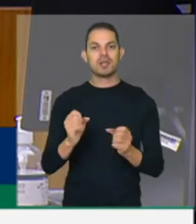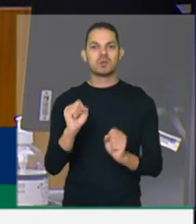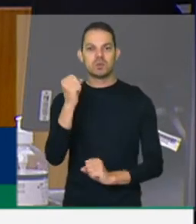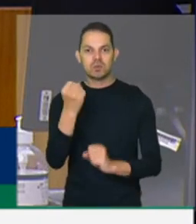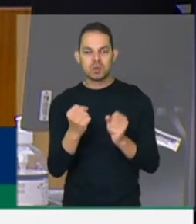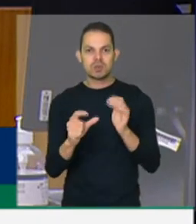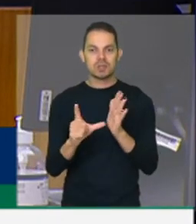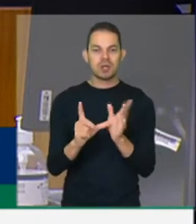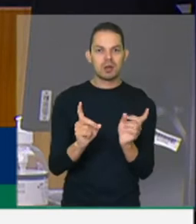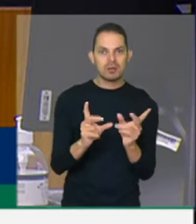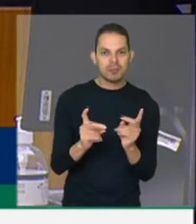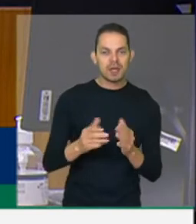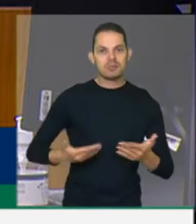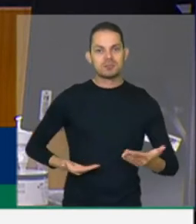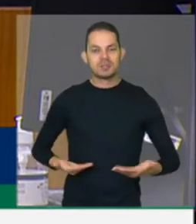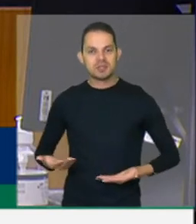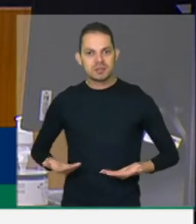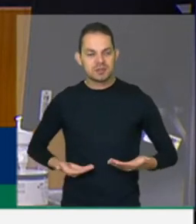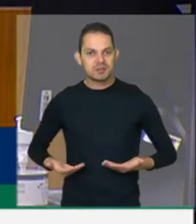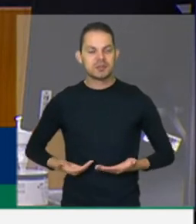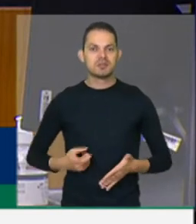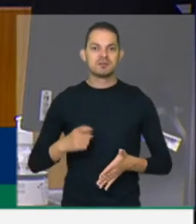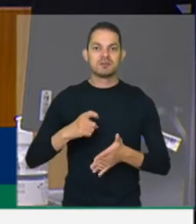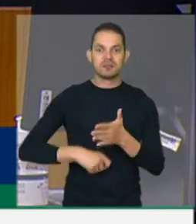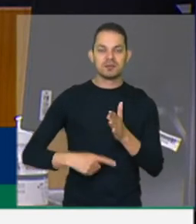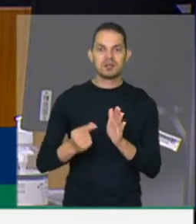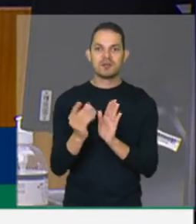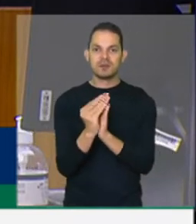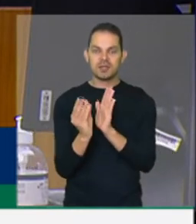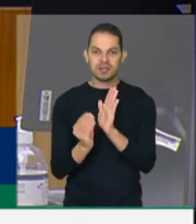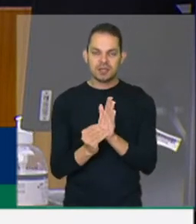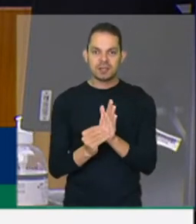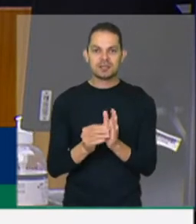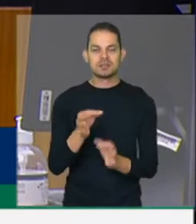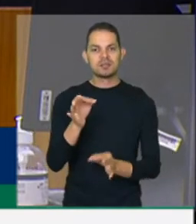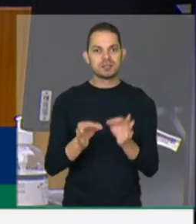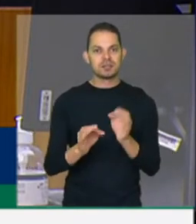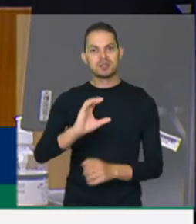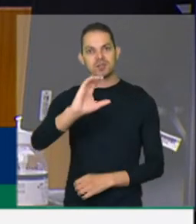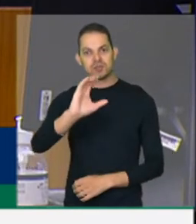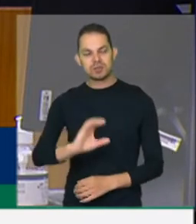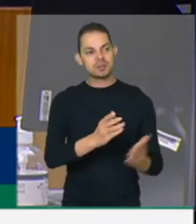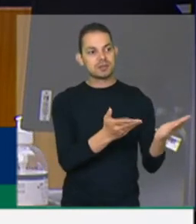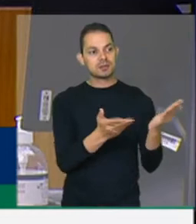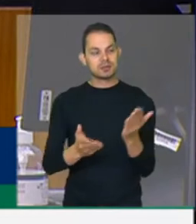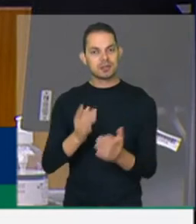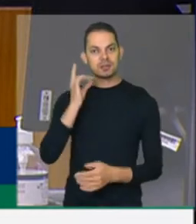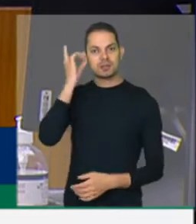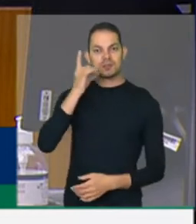SERVIÇOS, FINANÇAS, TRIBUTAÇÃO, CONSTITUIÇÃO E JUSTIÇA E CIDADANIA, CONCEDO A PALAVRA A DEPUTADA RENATA ABREU.